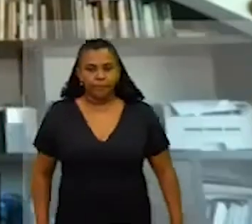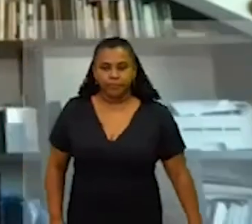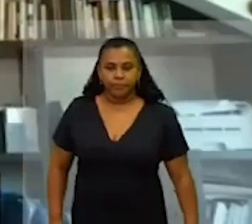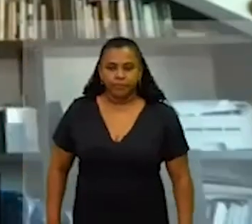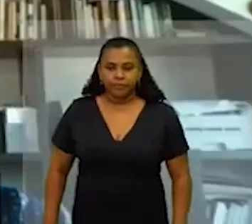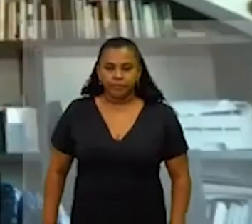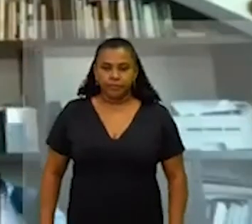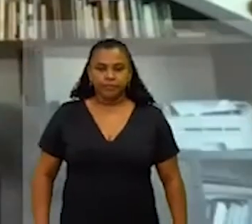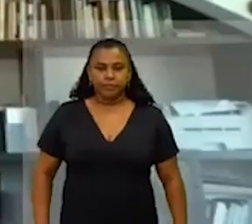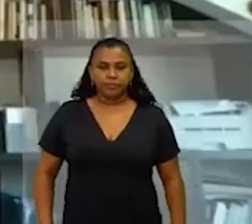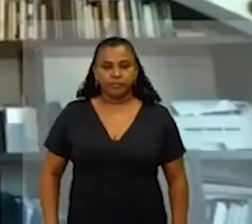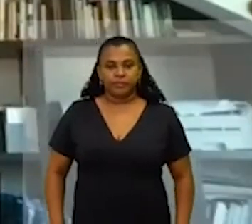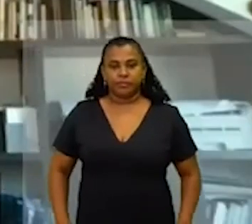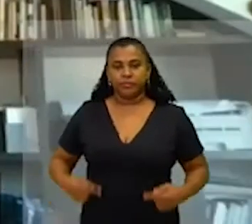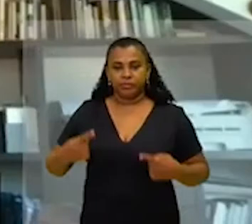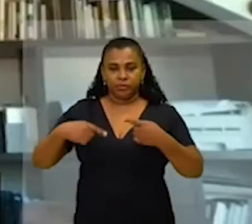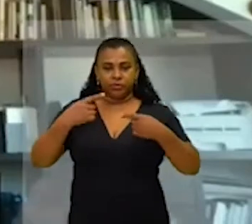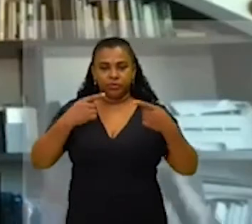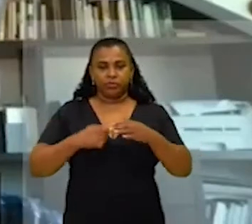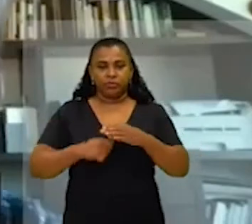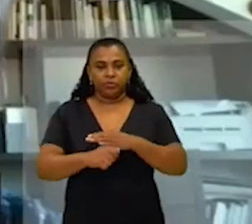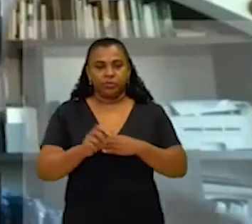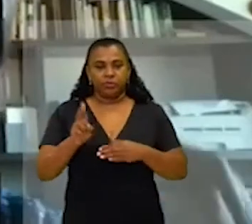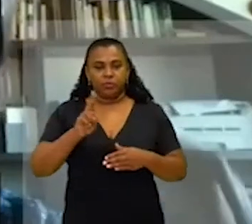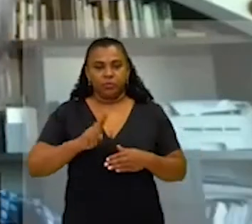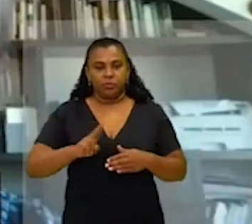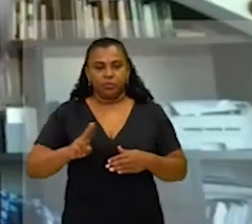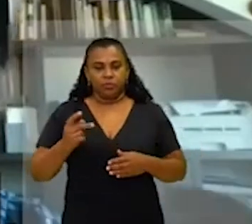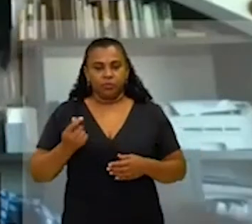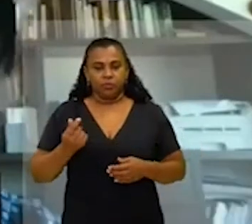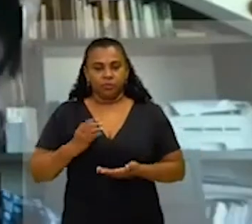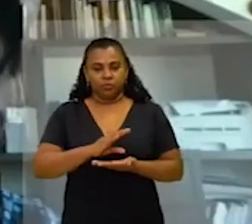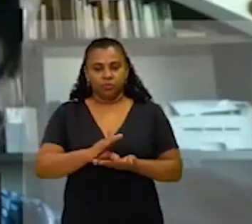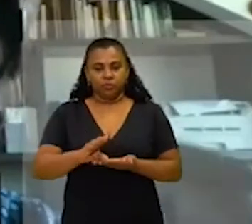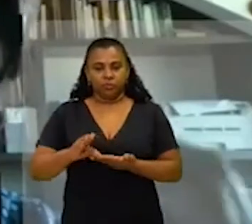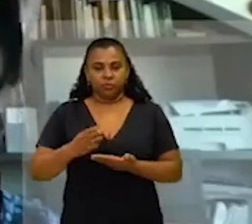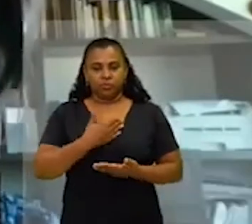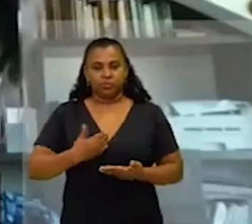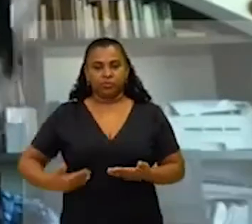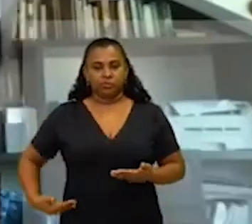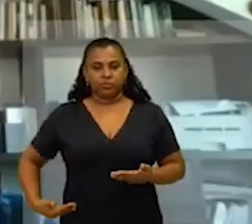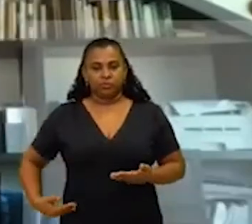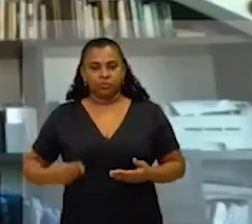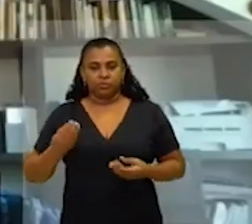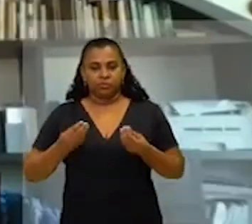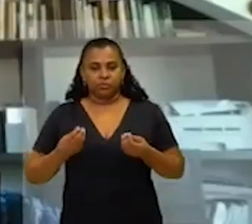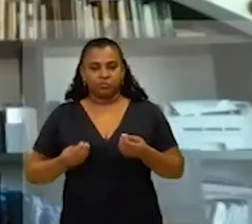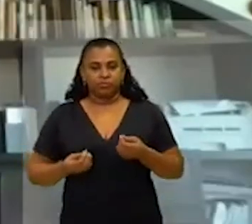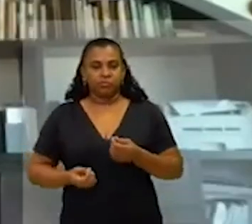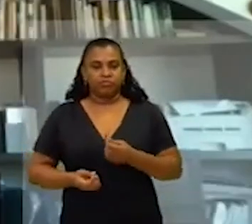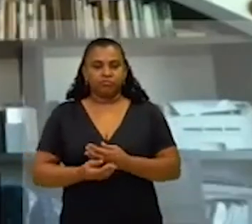lado defende uso de recursos Públicos como forma de estimular partidos e candidatos das